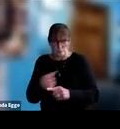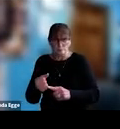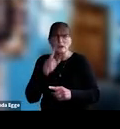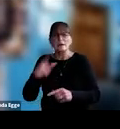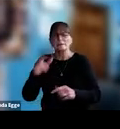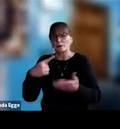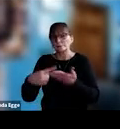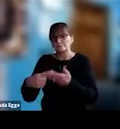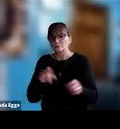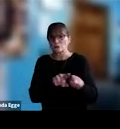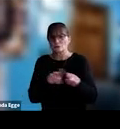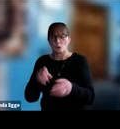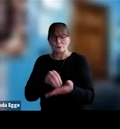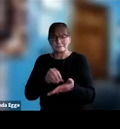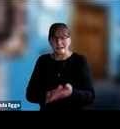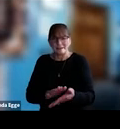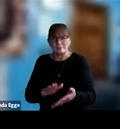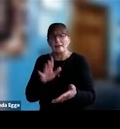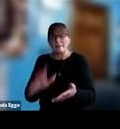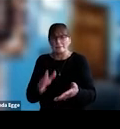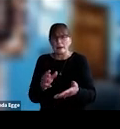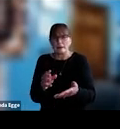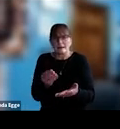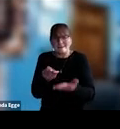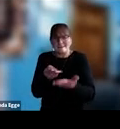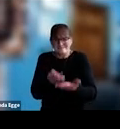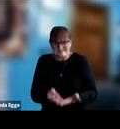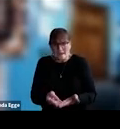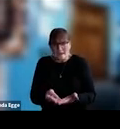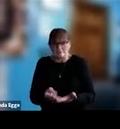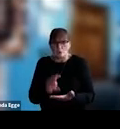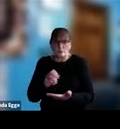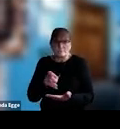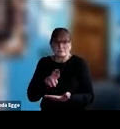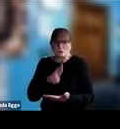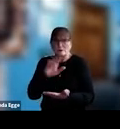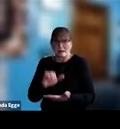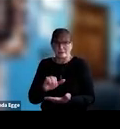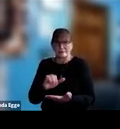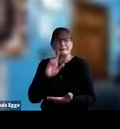con respecto a documentar la parte de materialidad del historial de consumo de sustancias